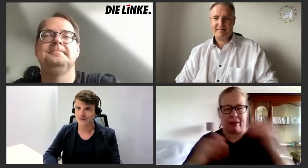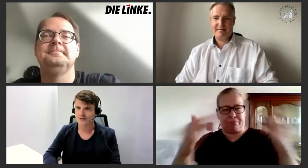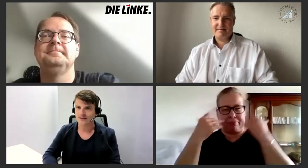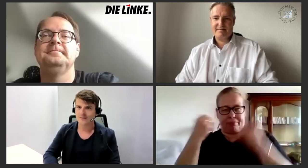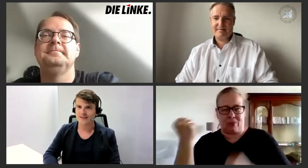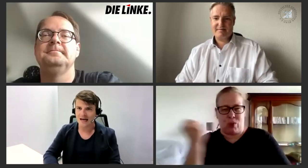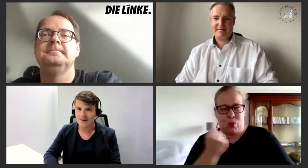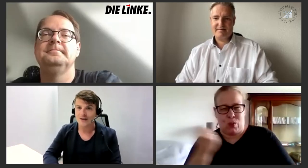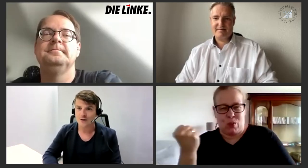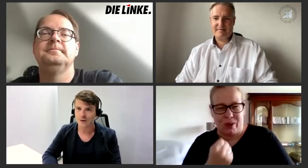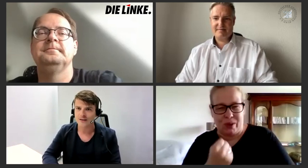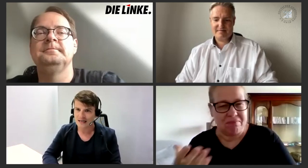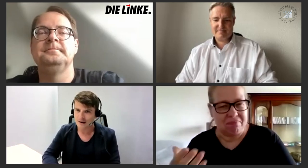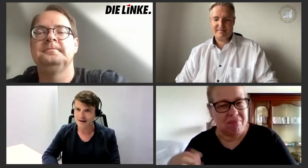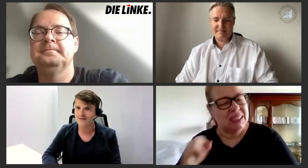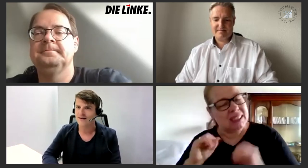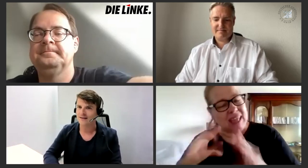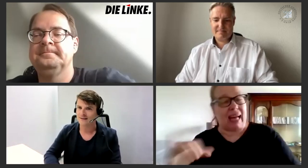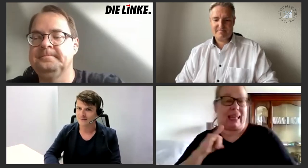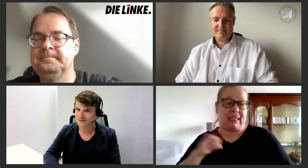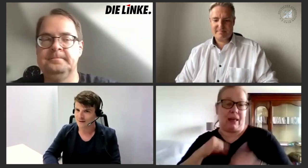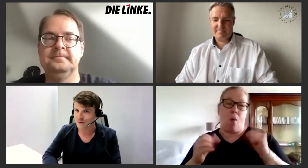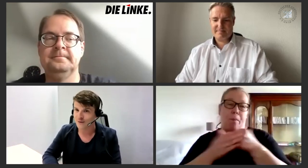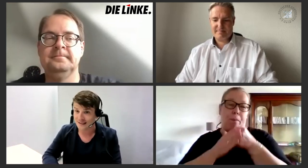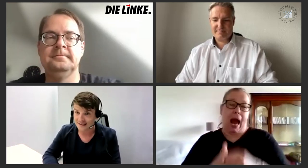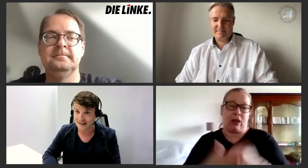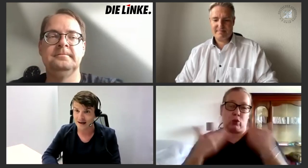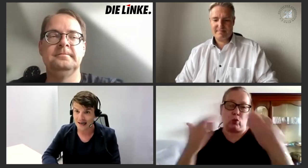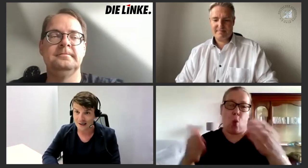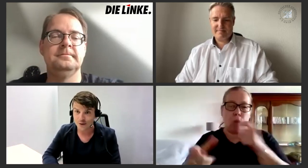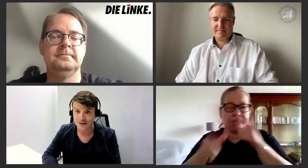um soziale Gerechtigkeit und das alle Menschen auch wirklich gleich behandelt werden, das war